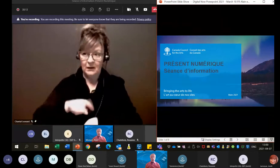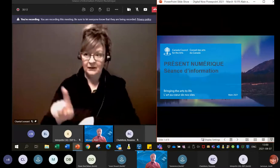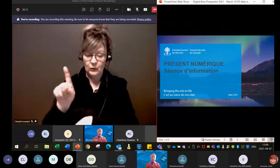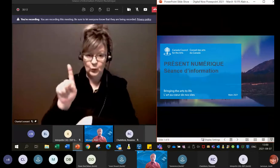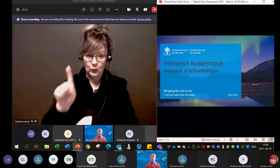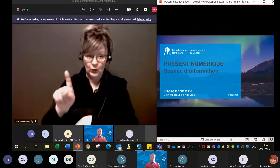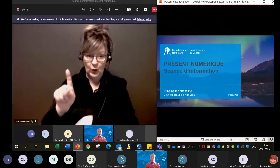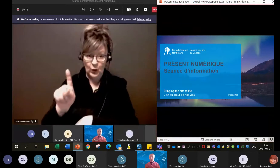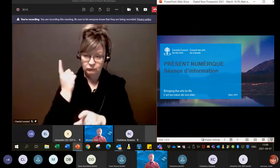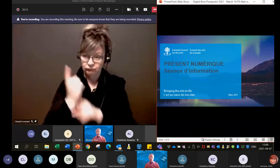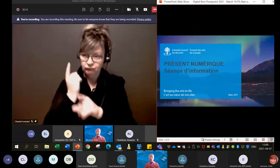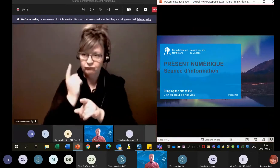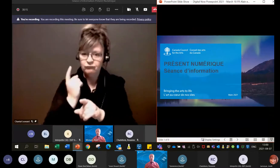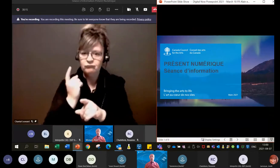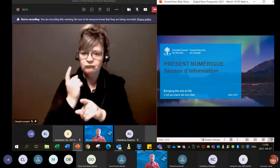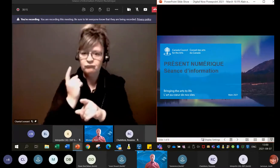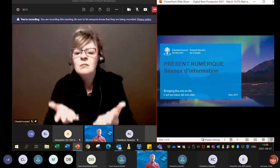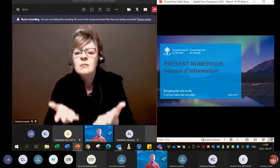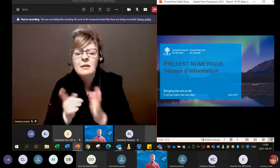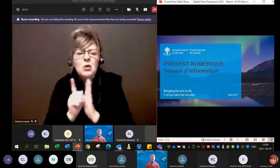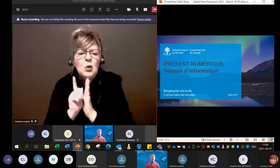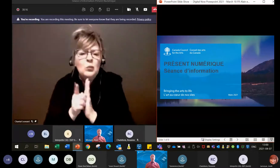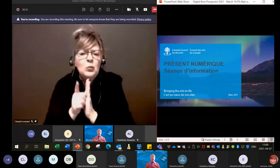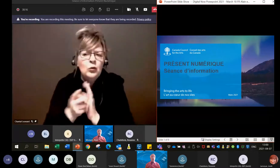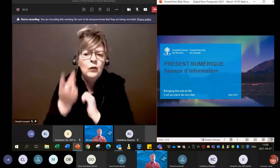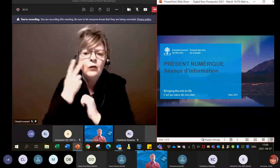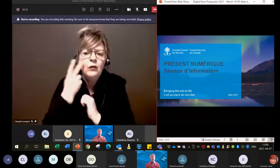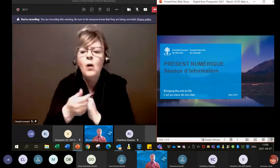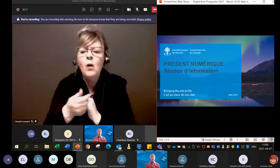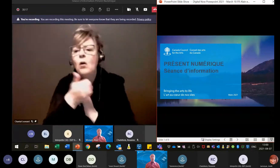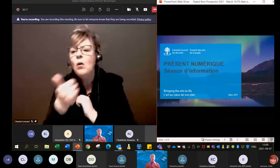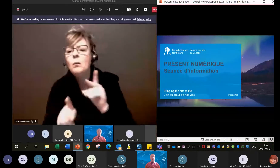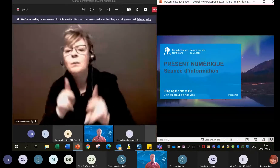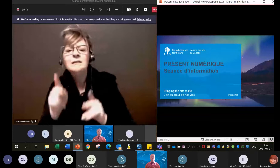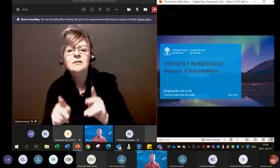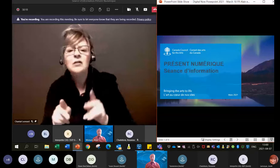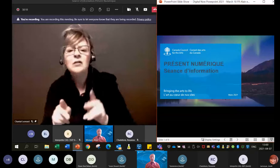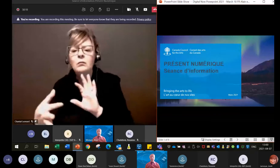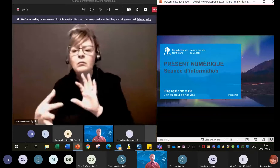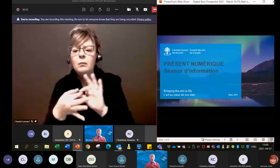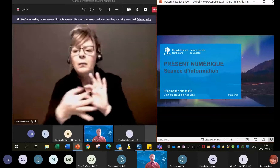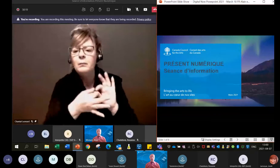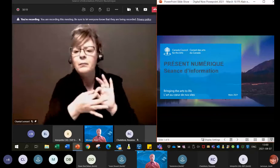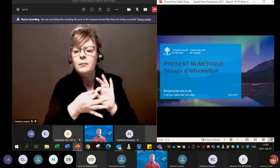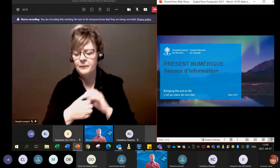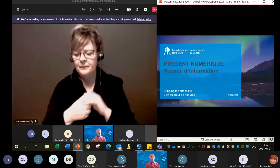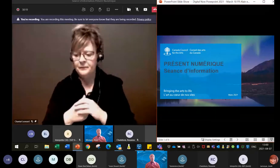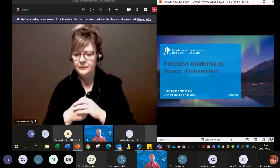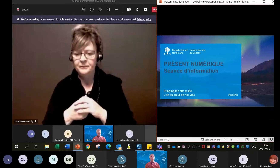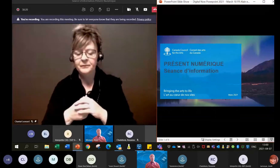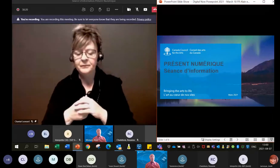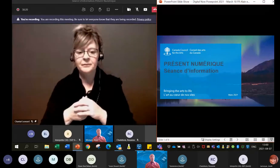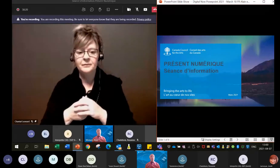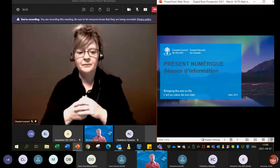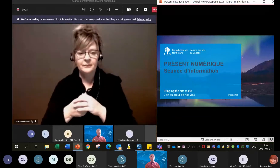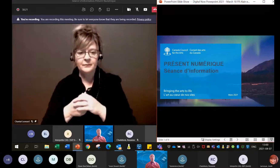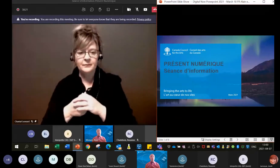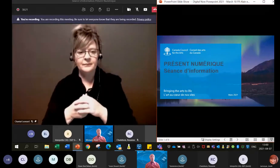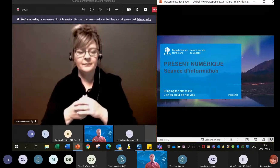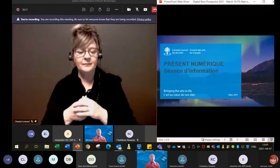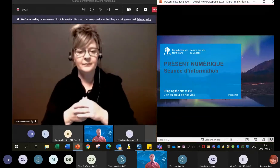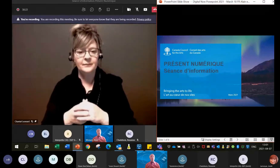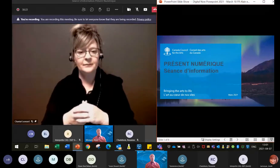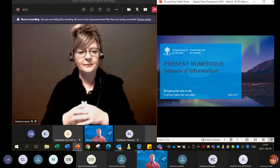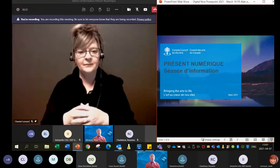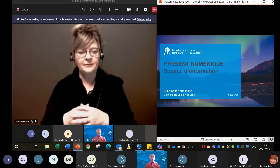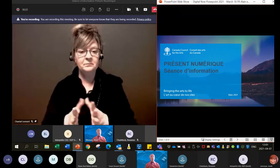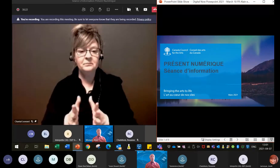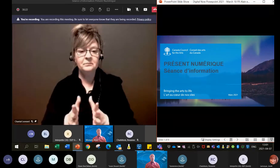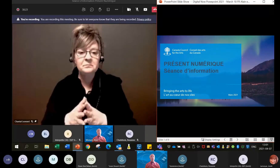peut-être se laisser une petite minute